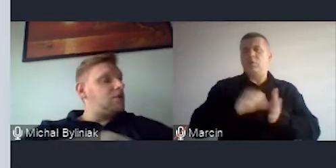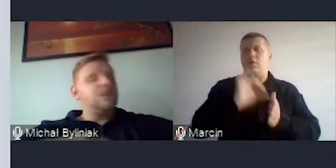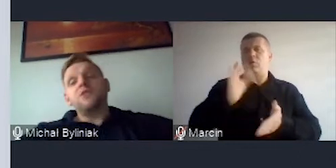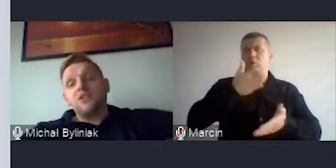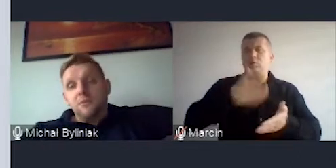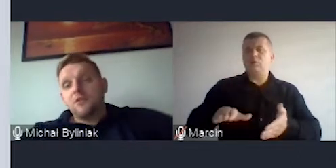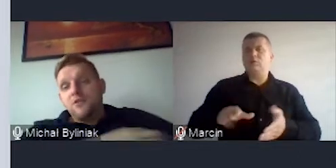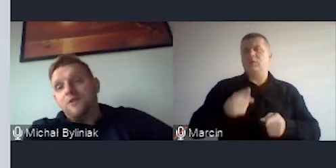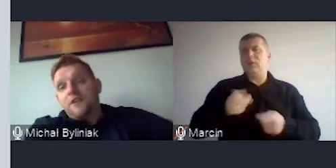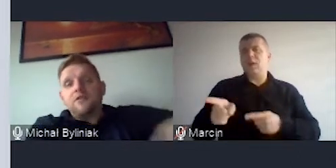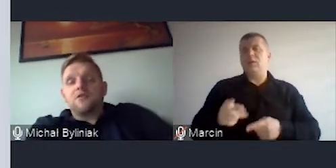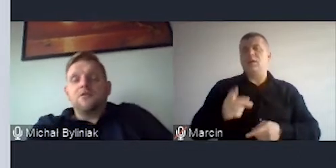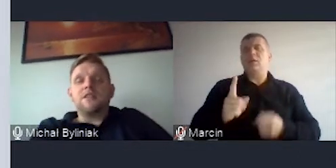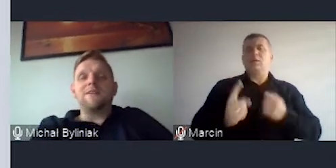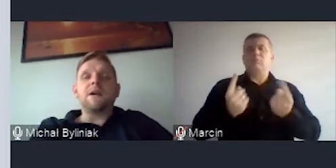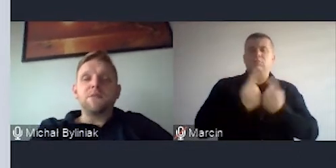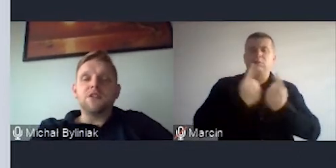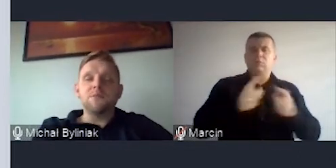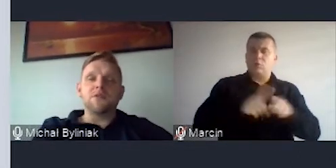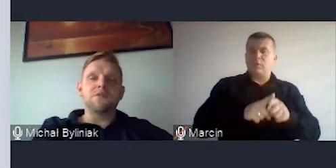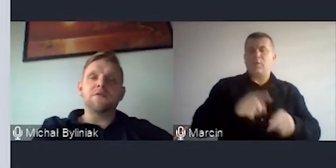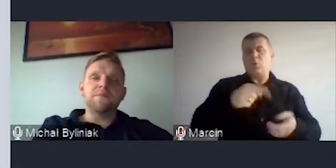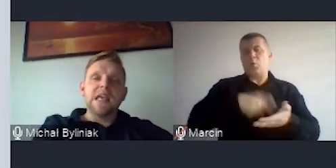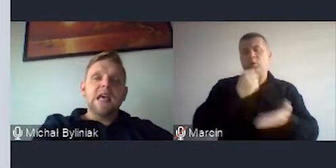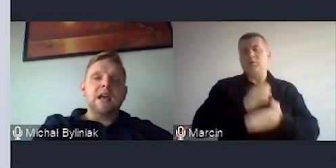oczywiście przedsiębiorcy również – ustawa prawo przedsiębiorców.